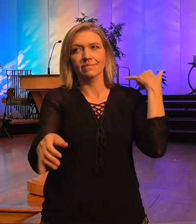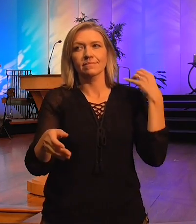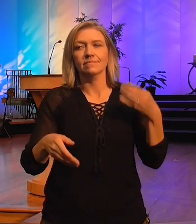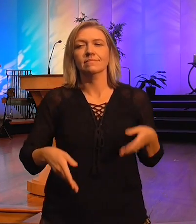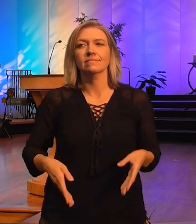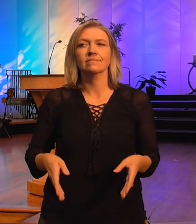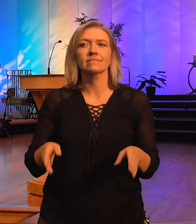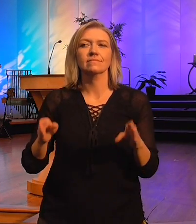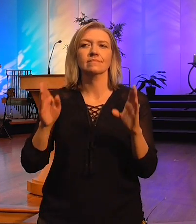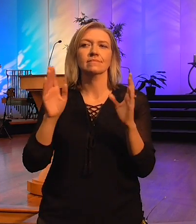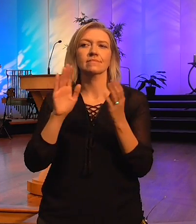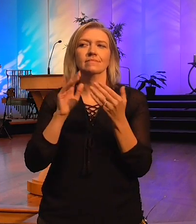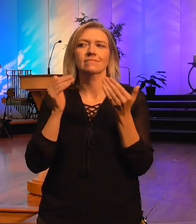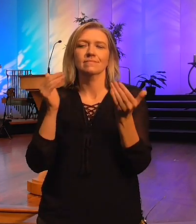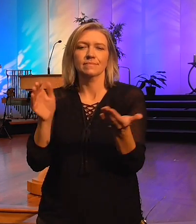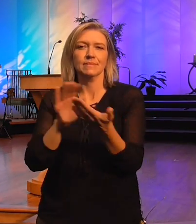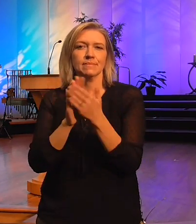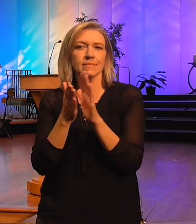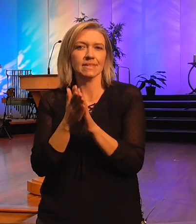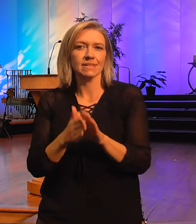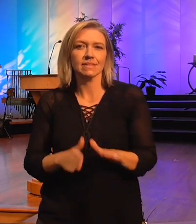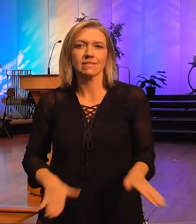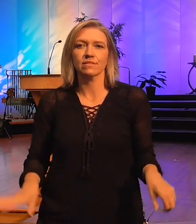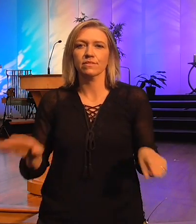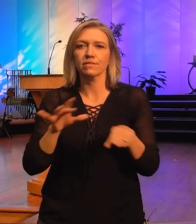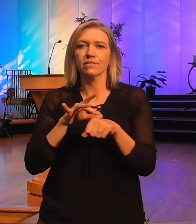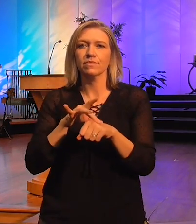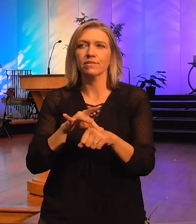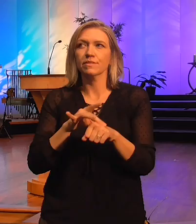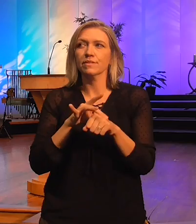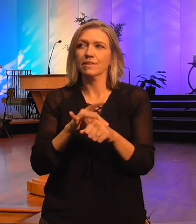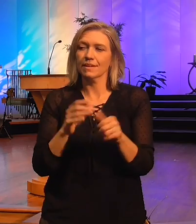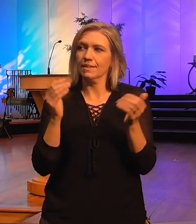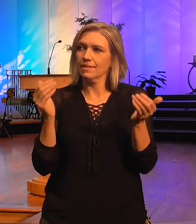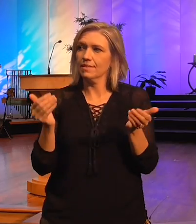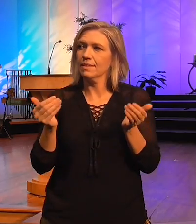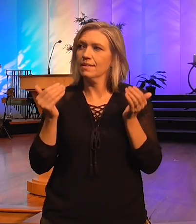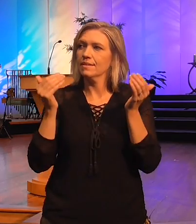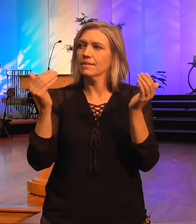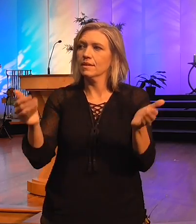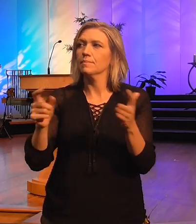Que haya paz en la Tierra y deja que